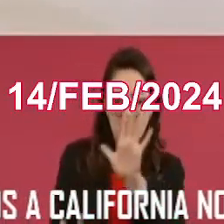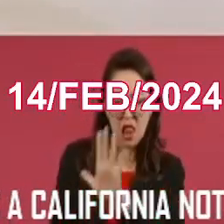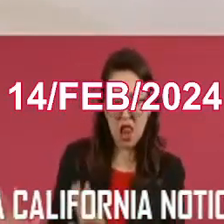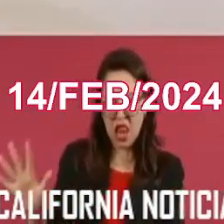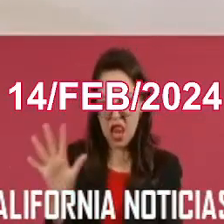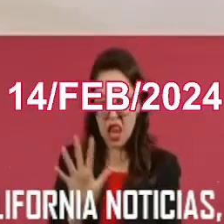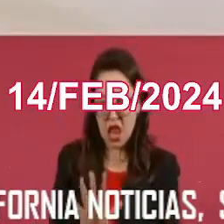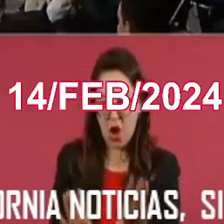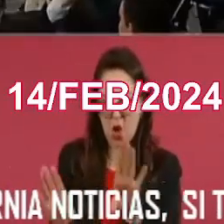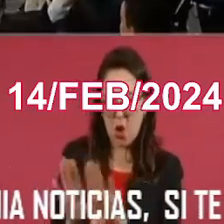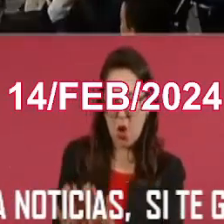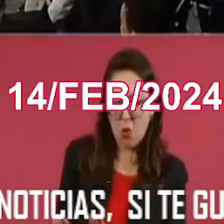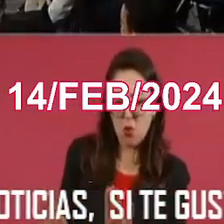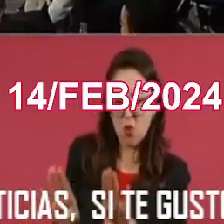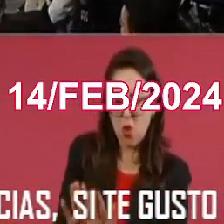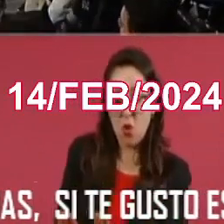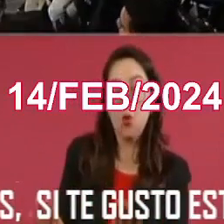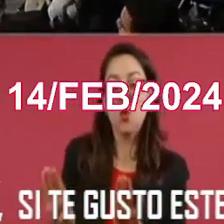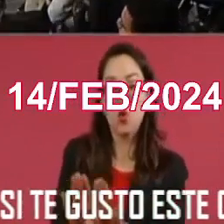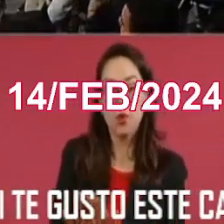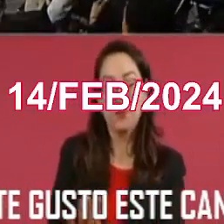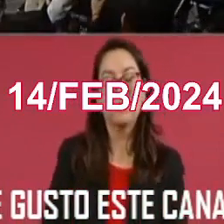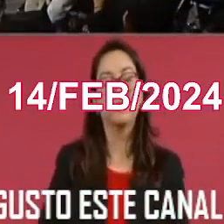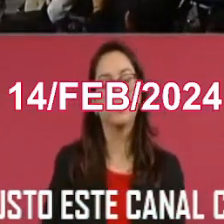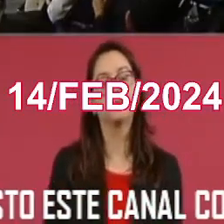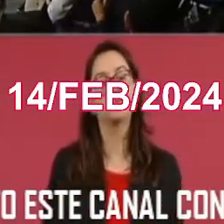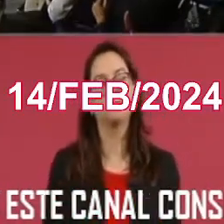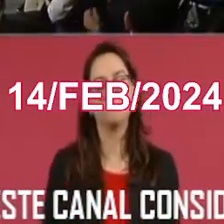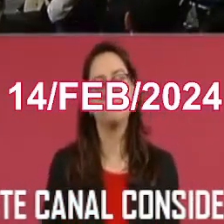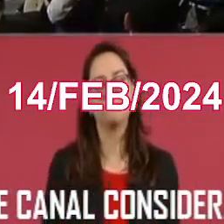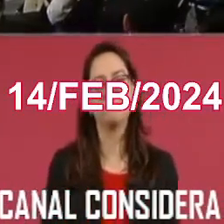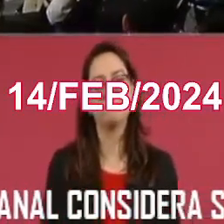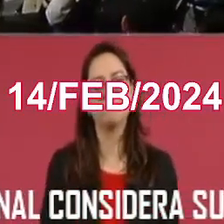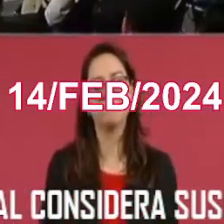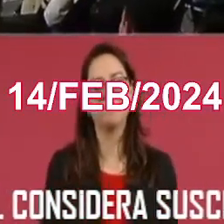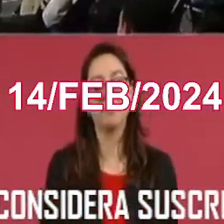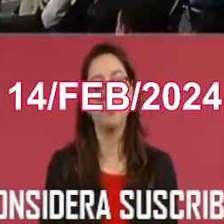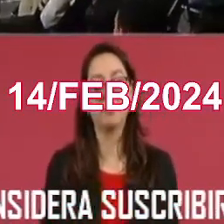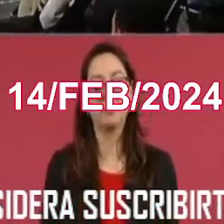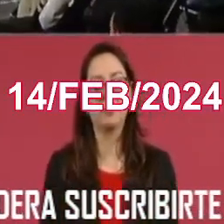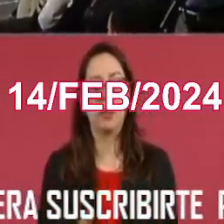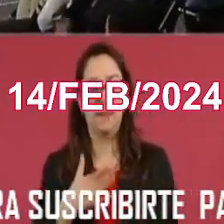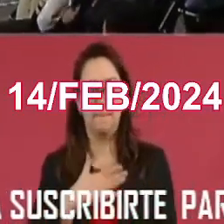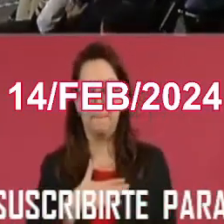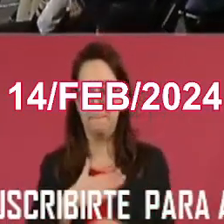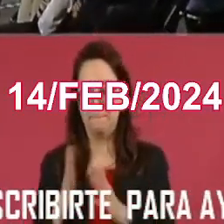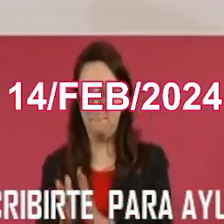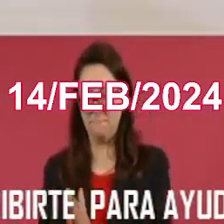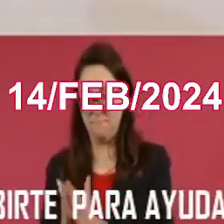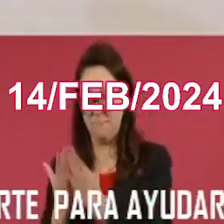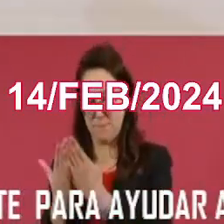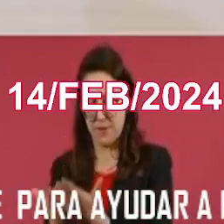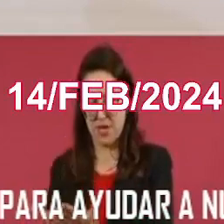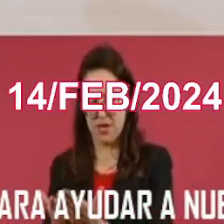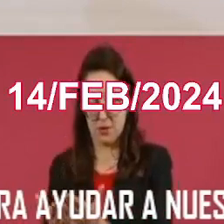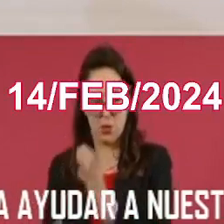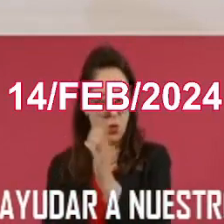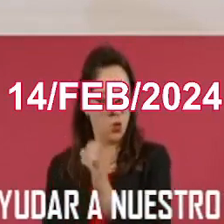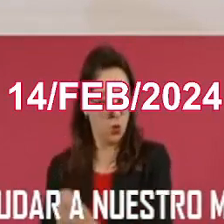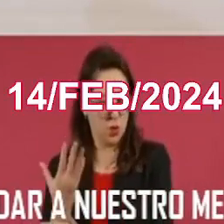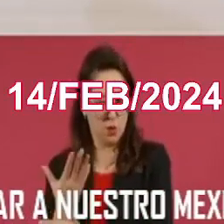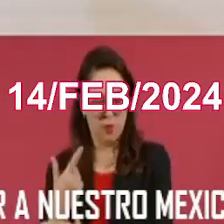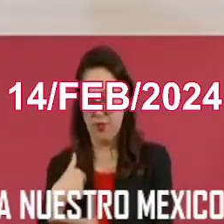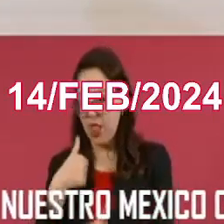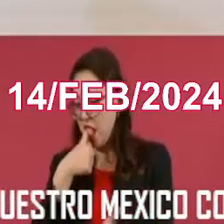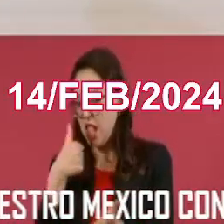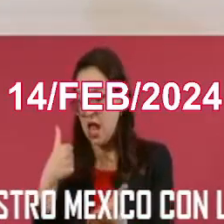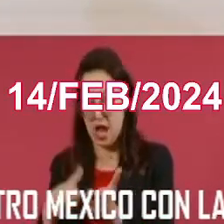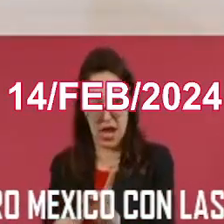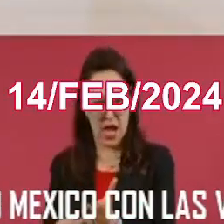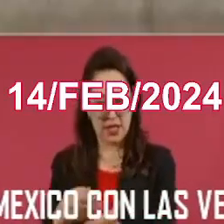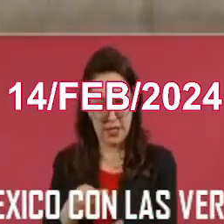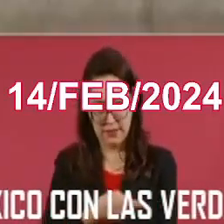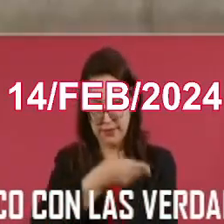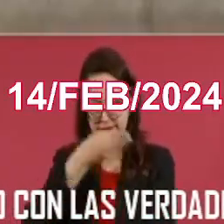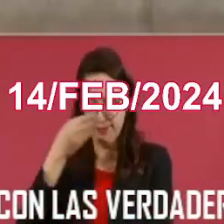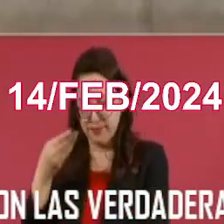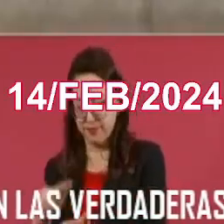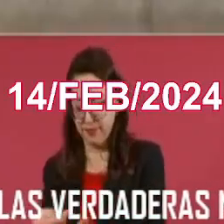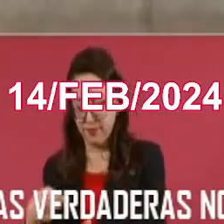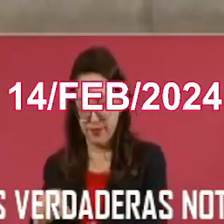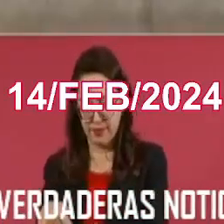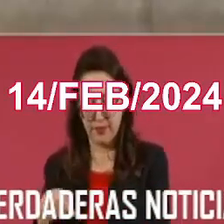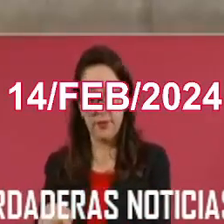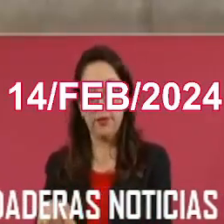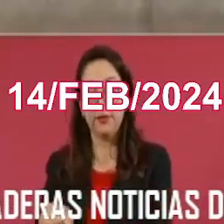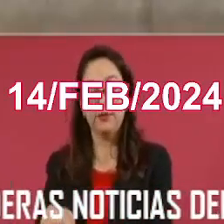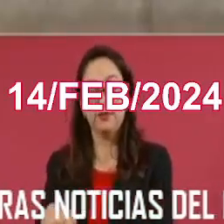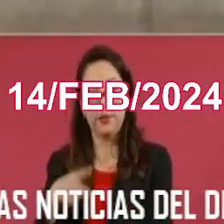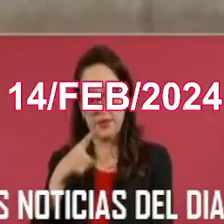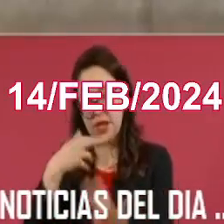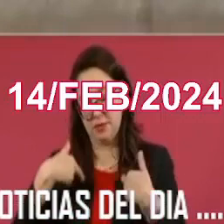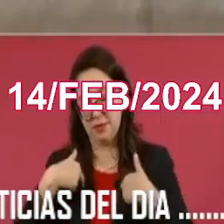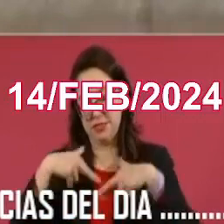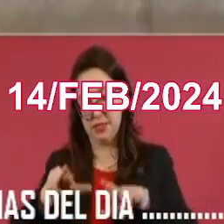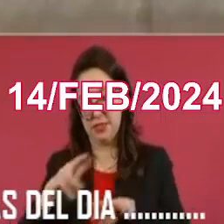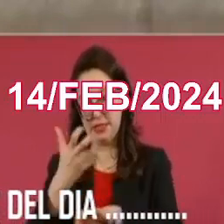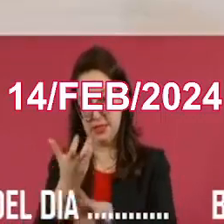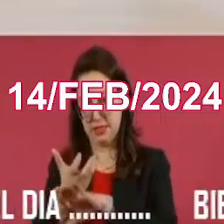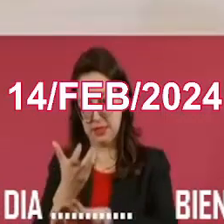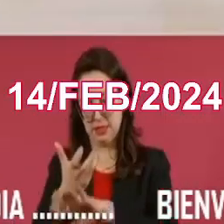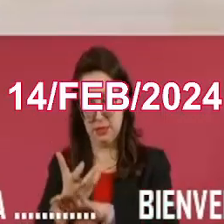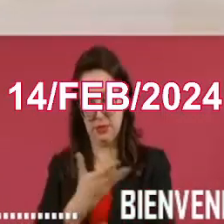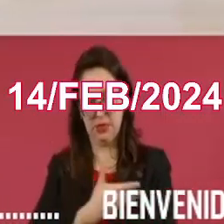carta la del jefe del departamento de estado de creo que del presidente Wilson s que habla